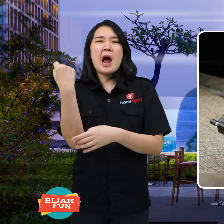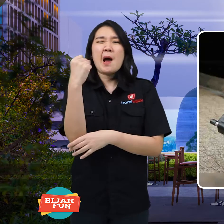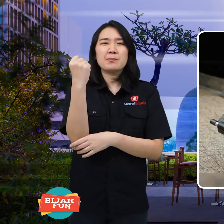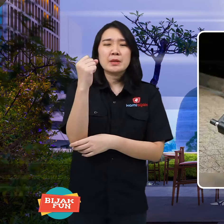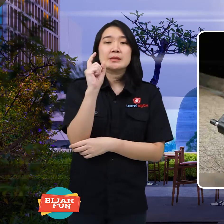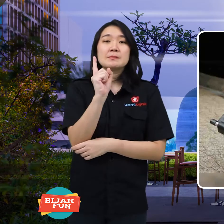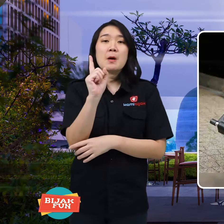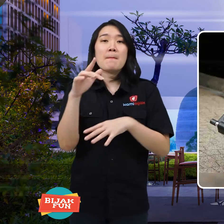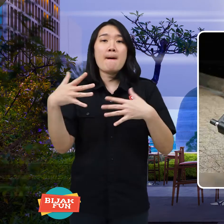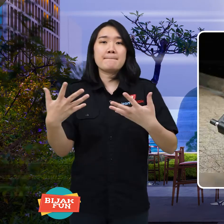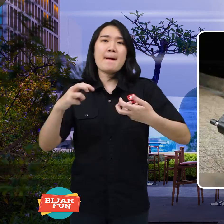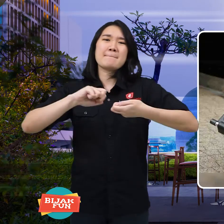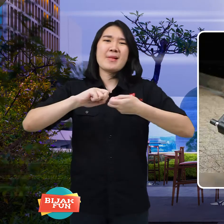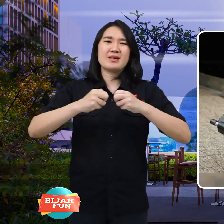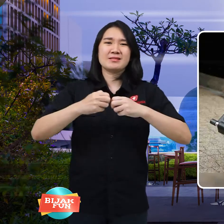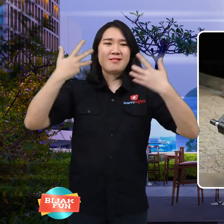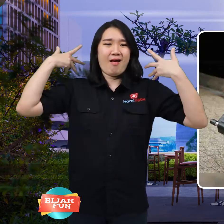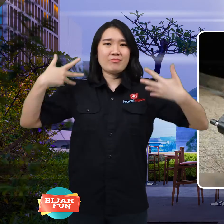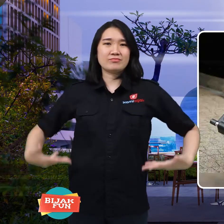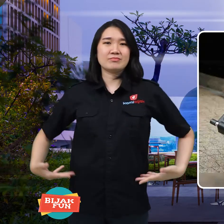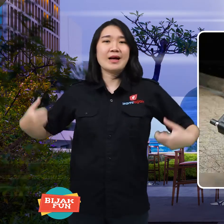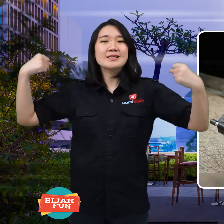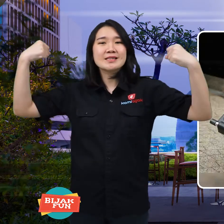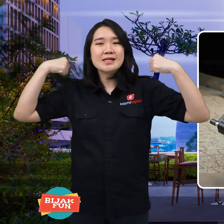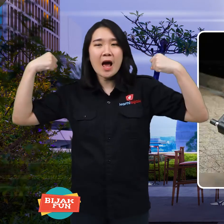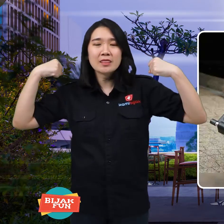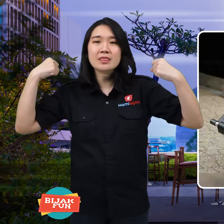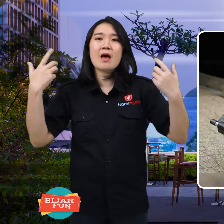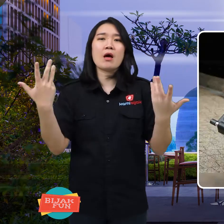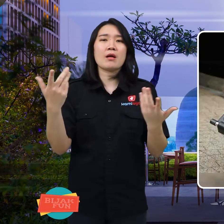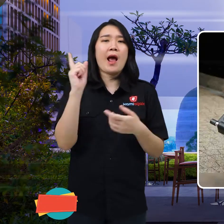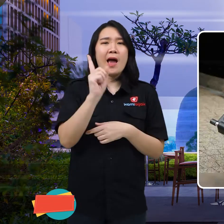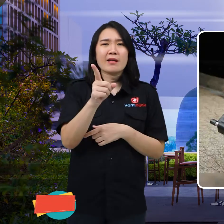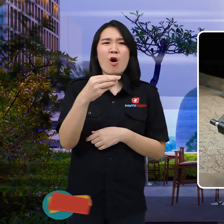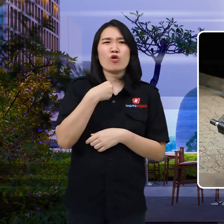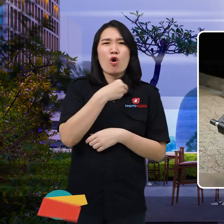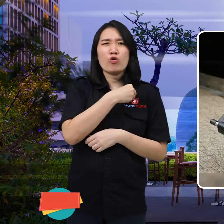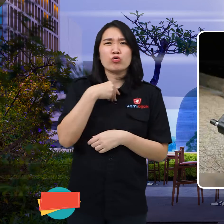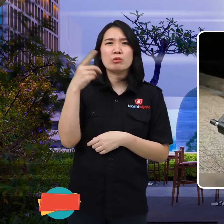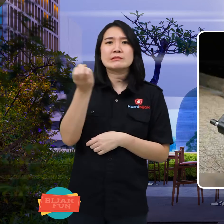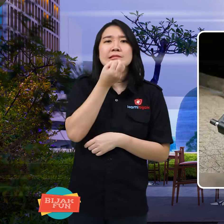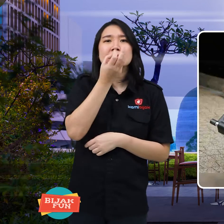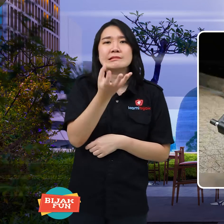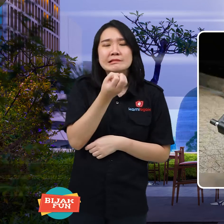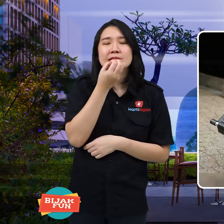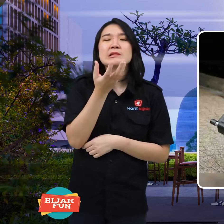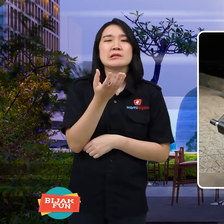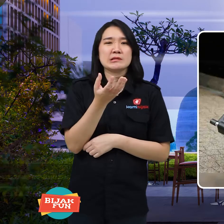ada beberapa yang tidak bisa sebab masalah kesehatan dan ada anjuran dari dokter.